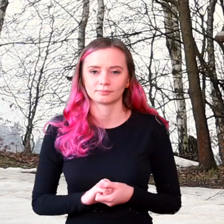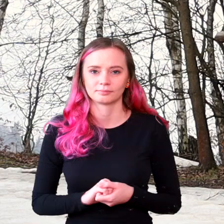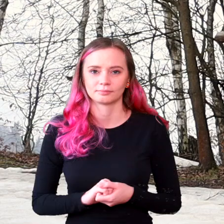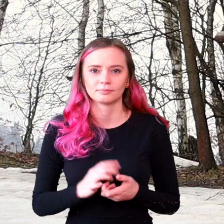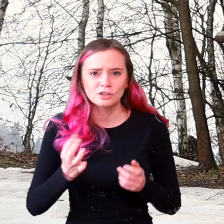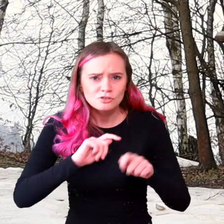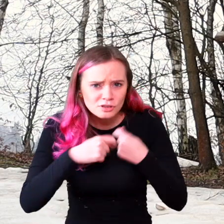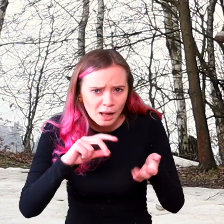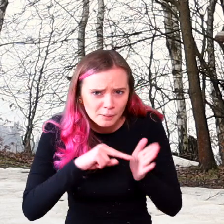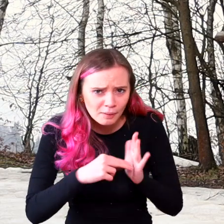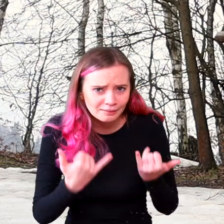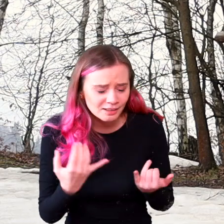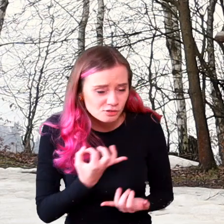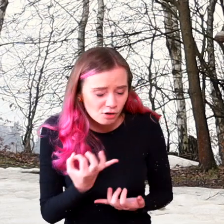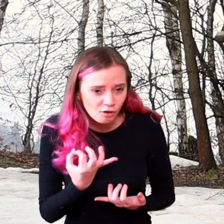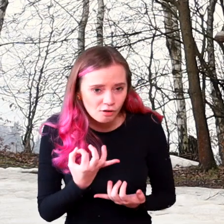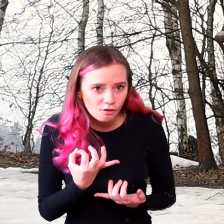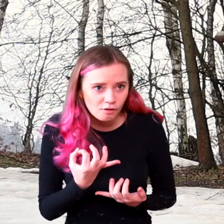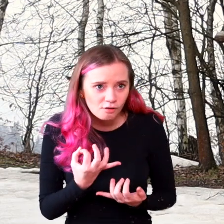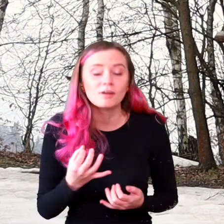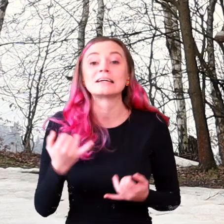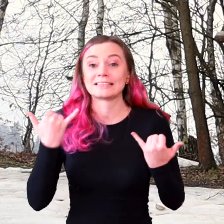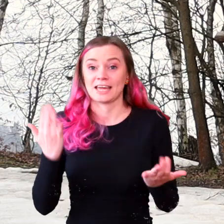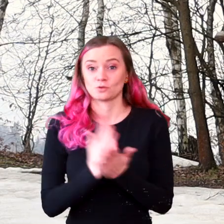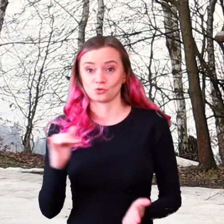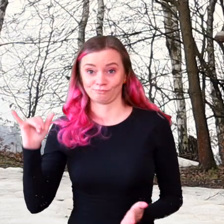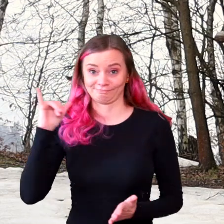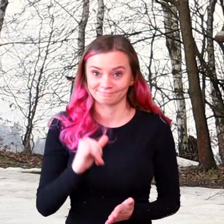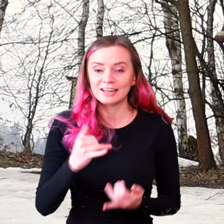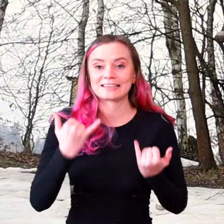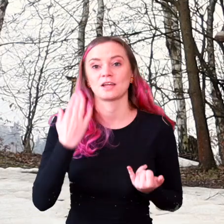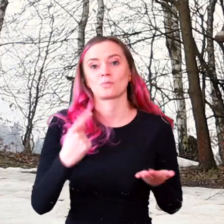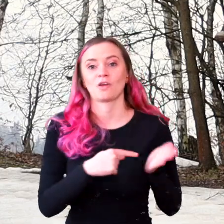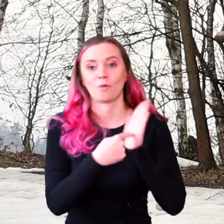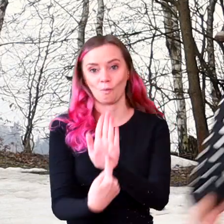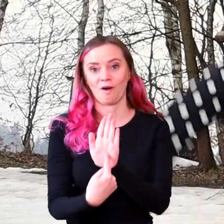Takže co děláme? Já jsem to zapomněl... Tak jsme právě dorazili na místo a jdeme se kouknout dovnitř.